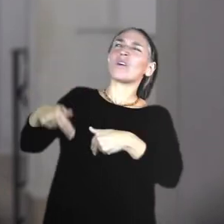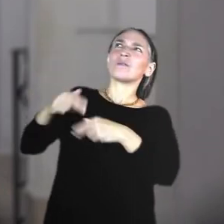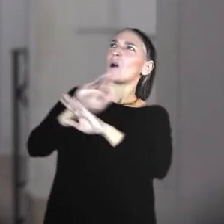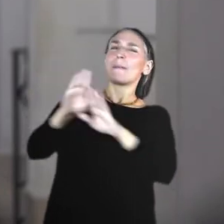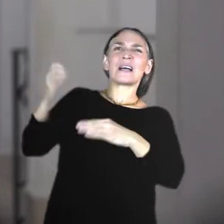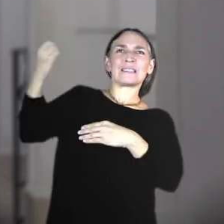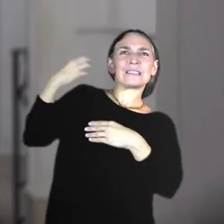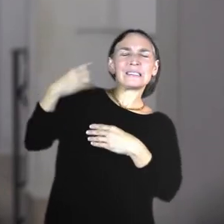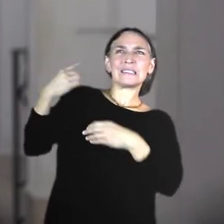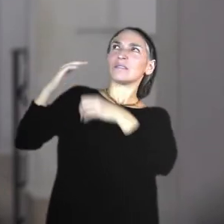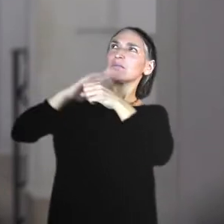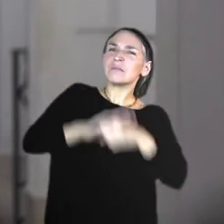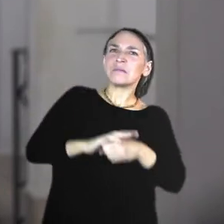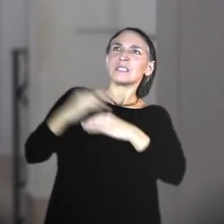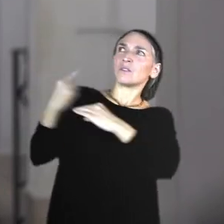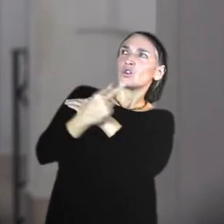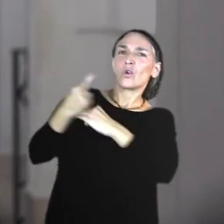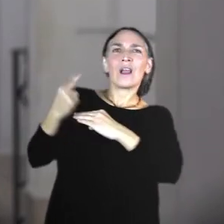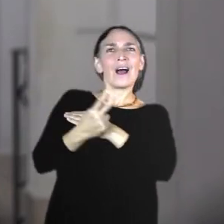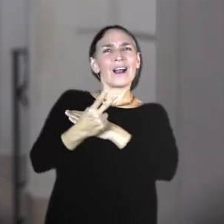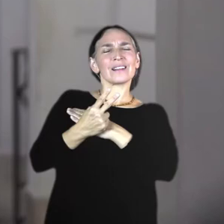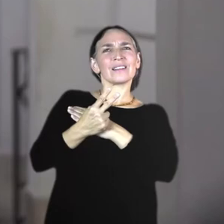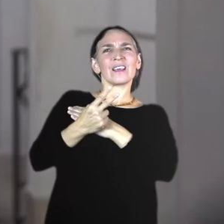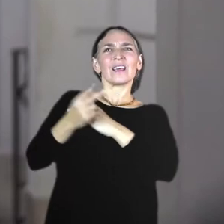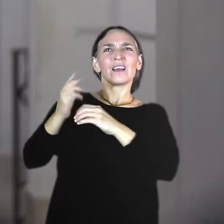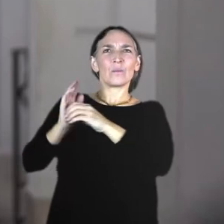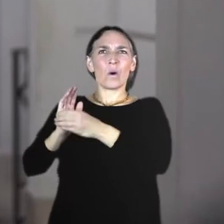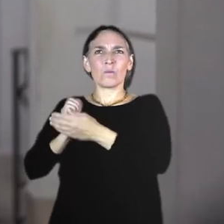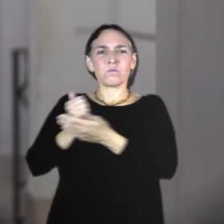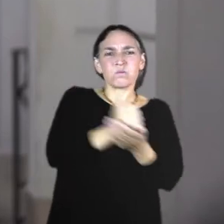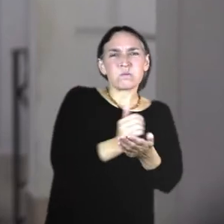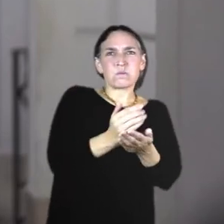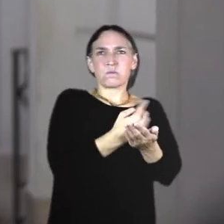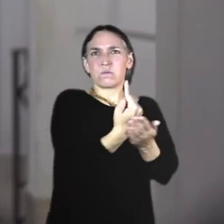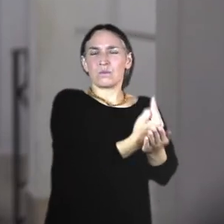humillarte controlarte, aislarte, maltratarte.